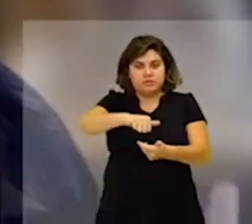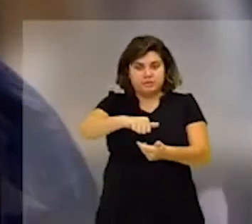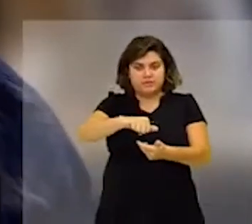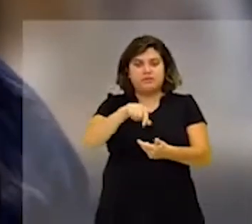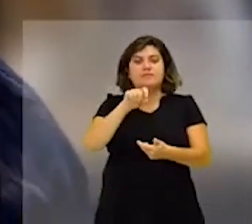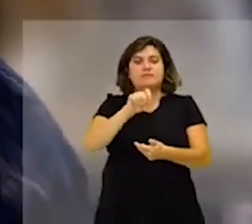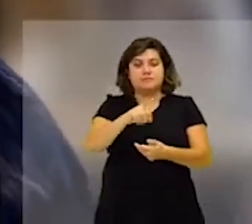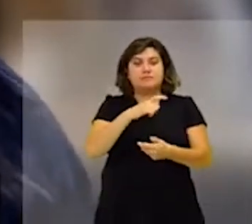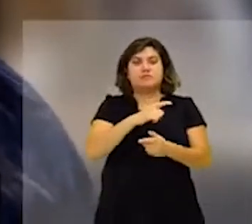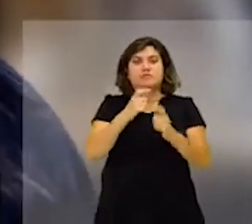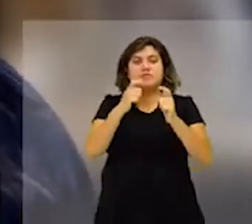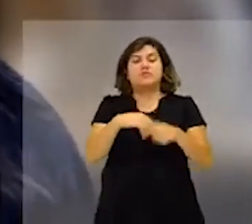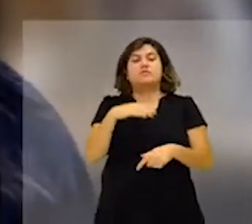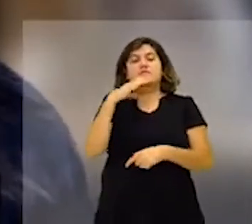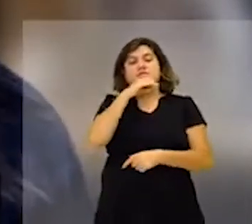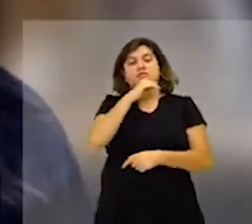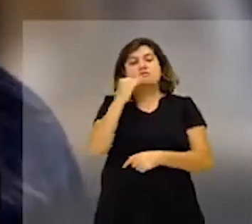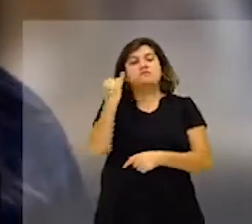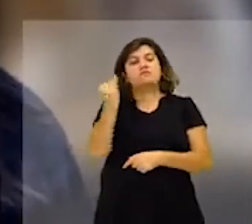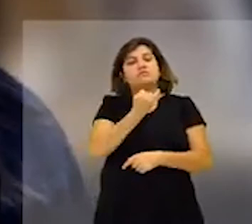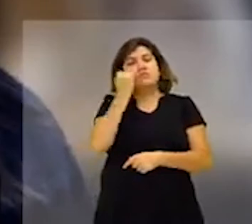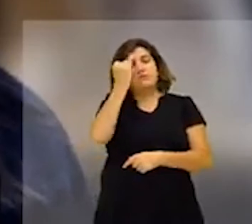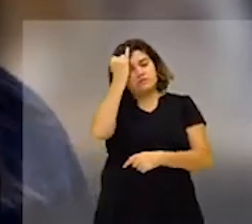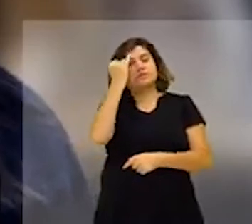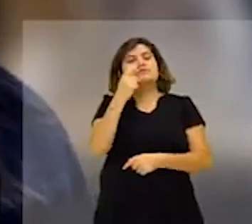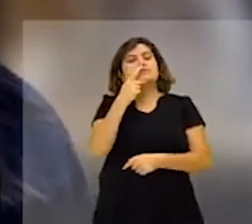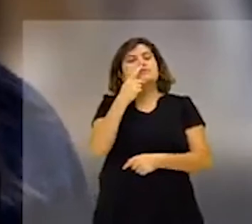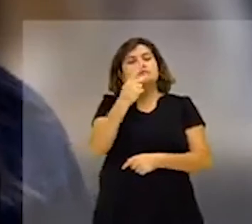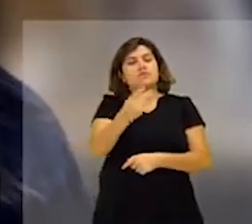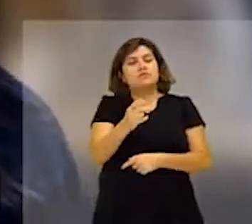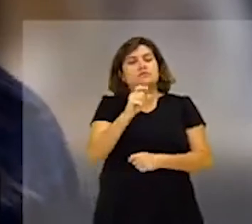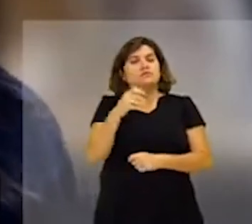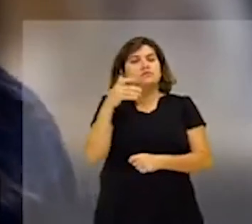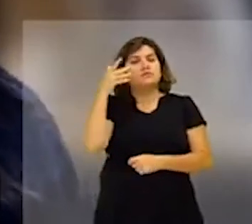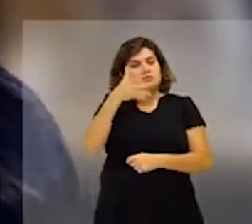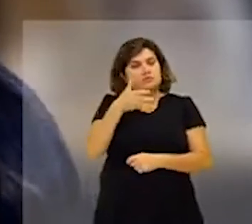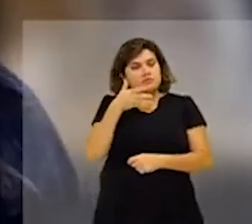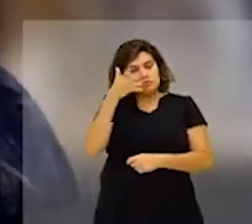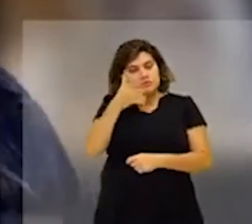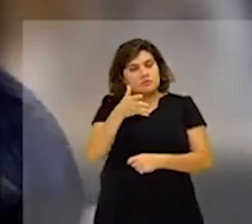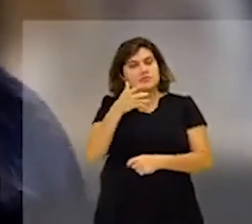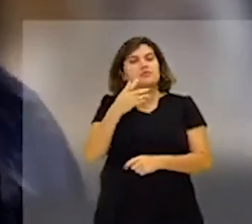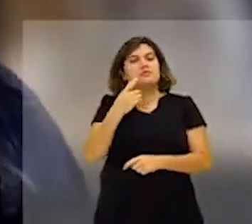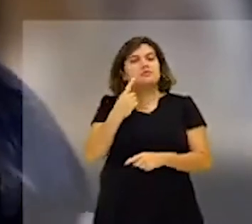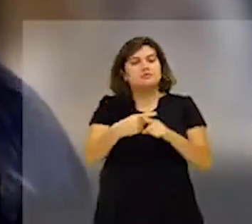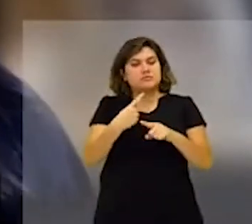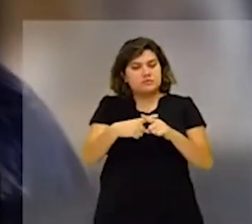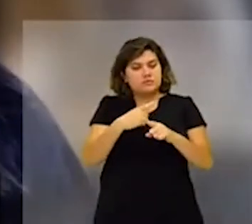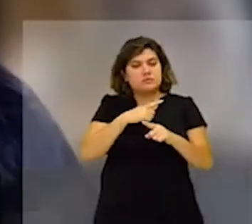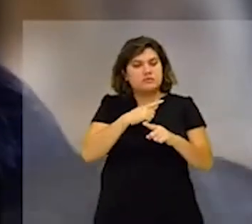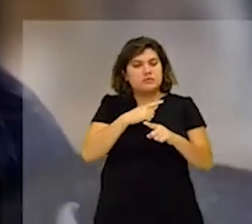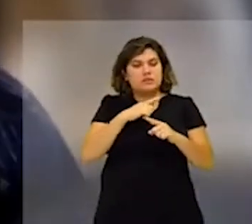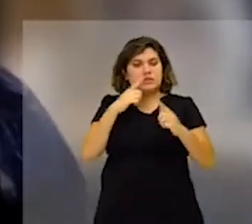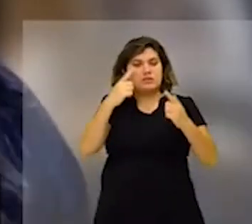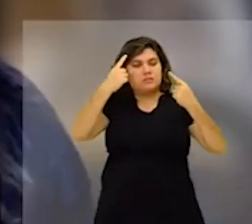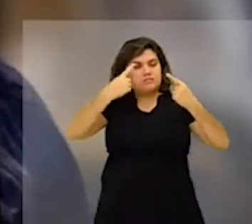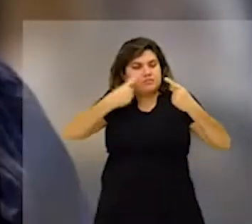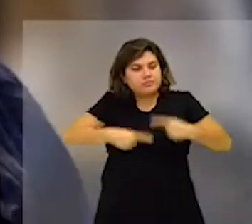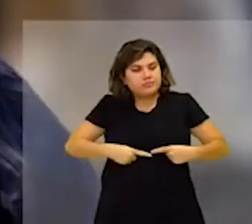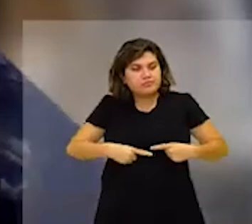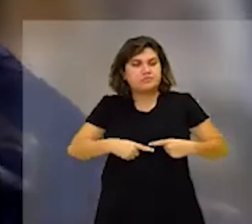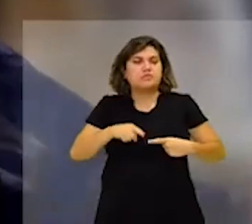eu achei importante trazer essa fala porque nesses embates que que a gente vai avançando